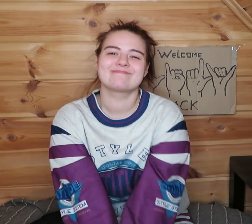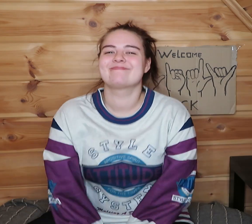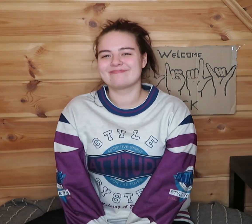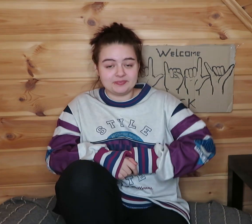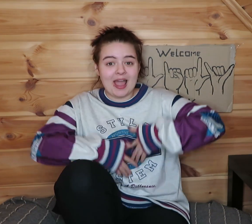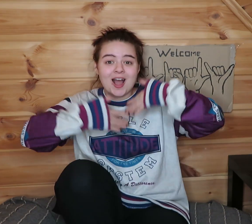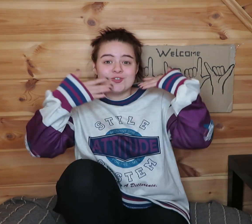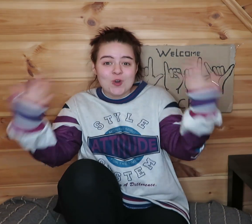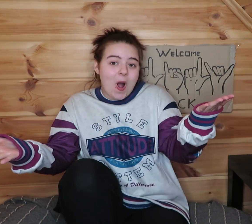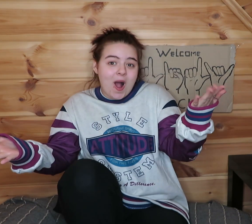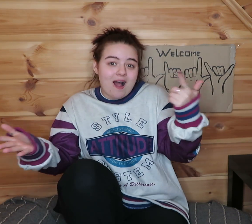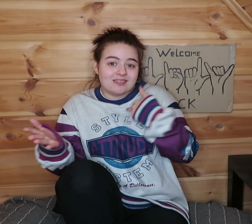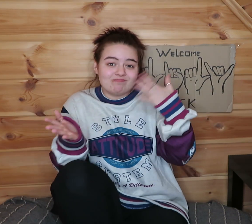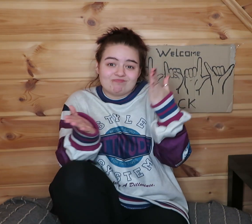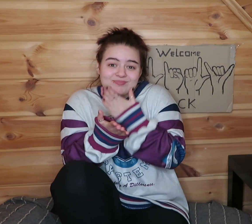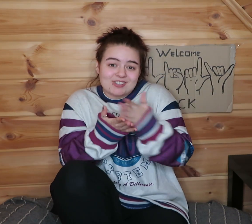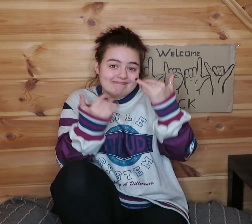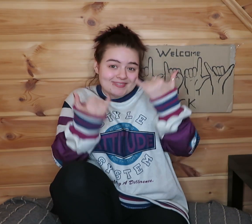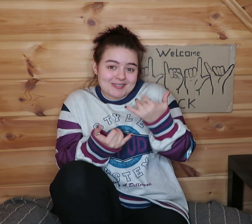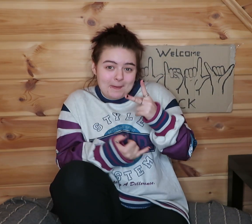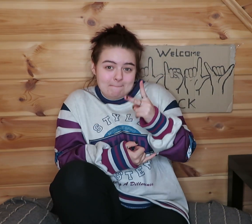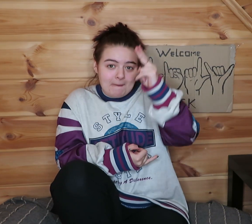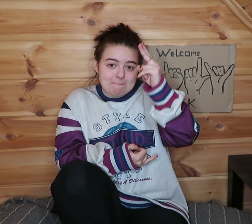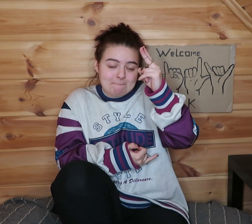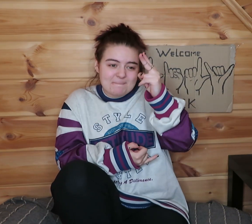Sooo...ich habe jetzt entscheiden das Video zu beenden.